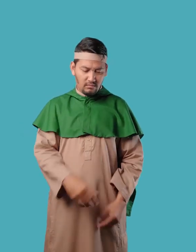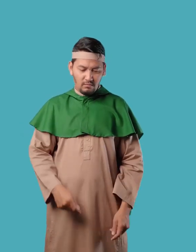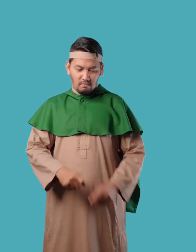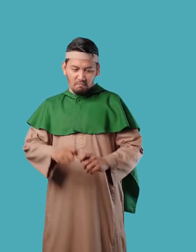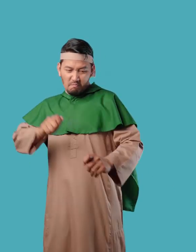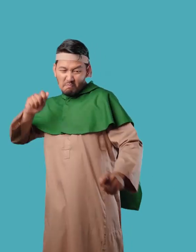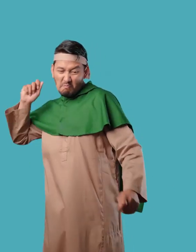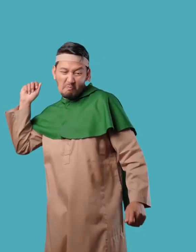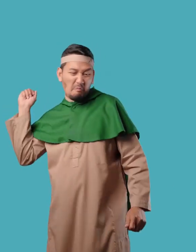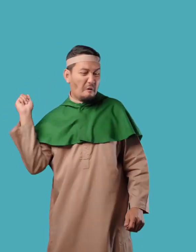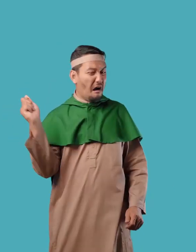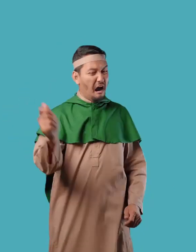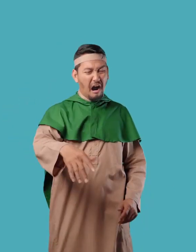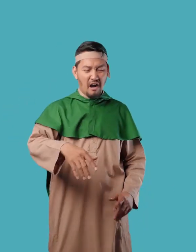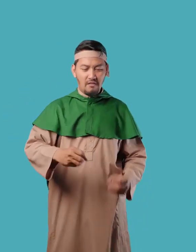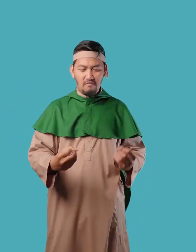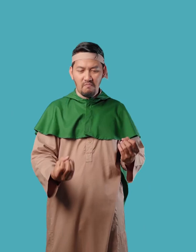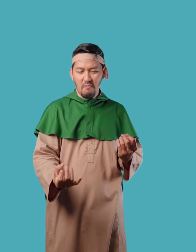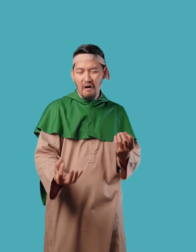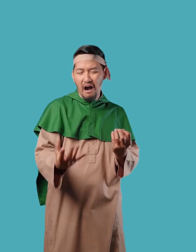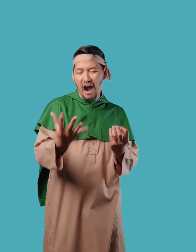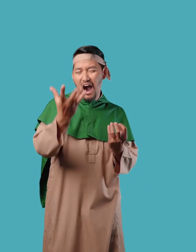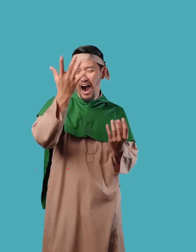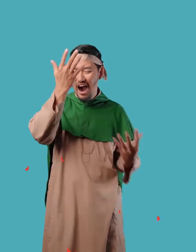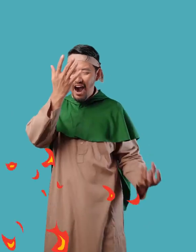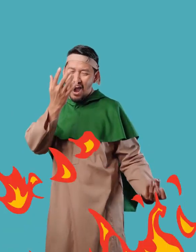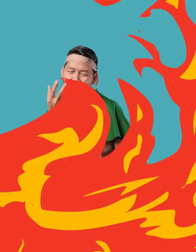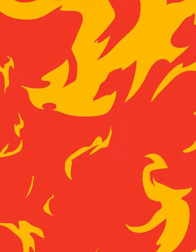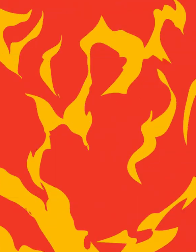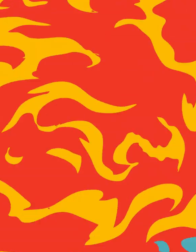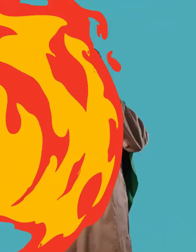Saat api itu dinyalakan dan mulai membakar Nabi Ibrahim